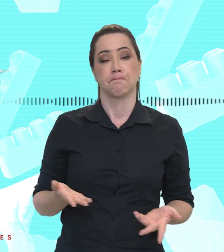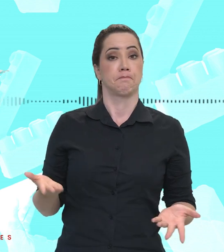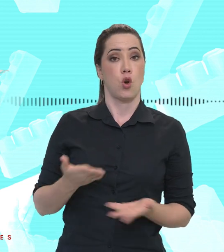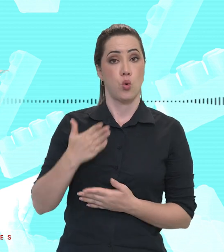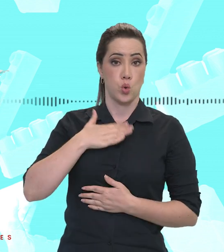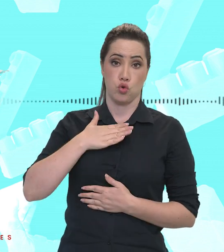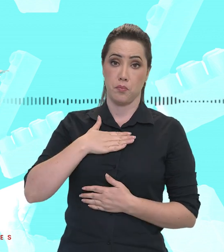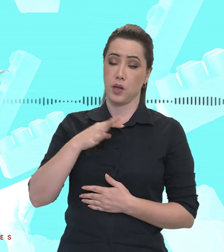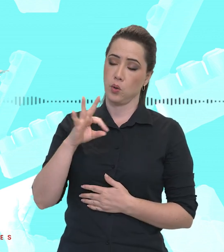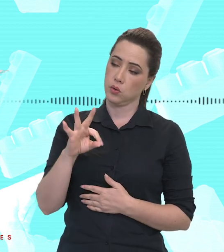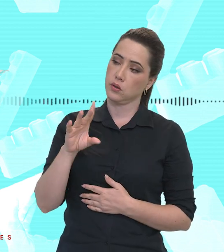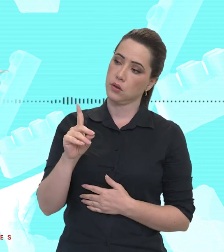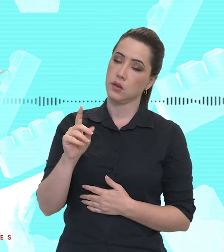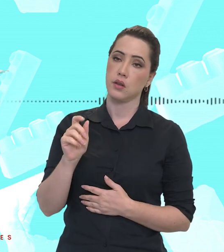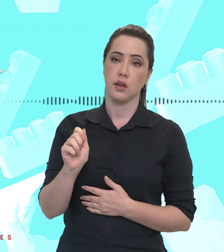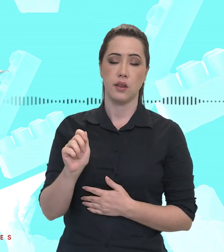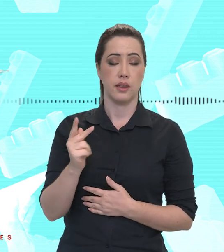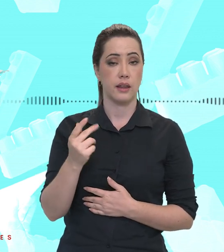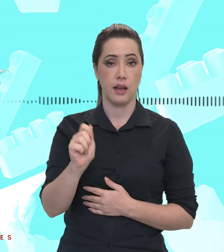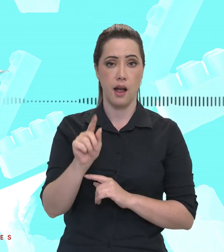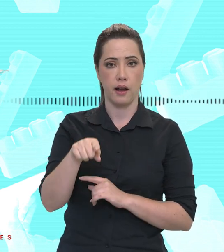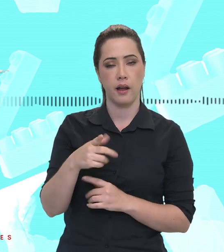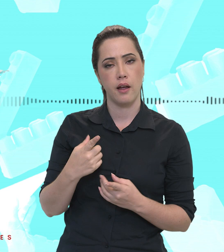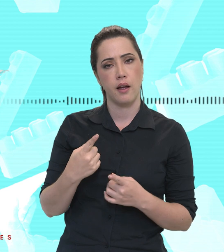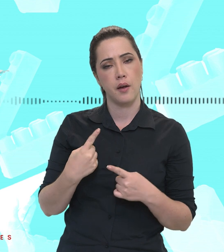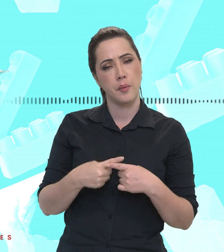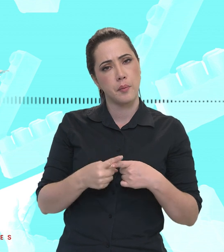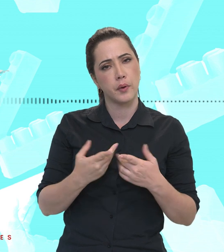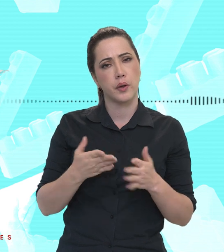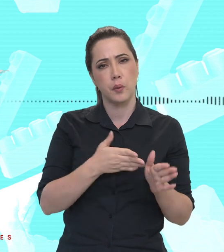[Alana] Hoje, o meu TDAH eu estou investigando essas questões com a minha filha, mais durante